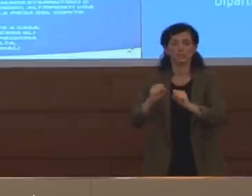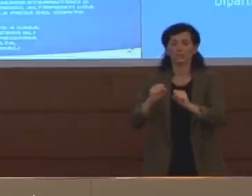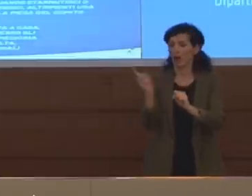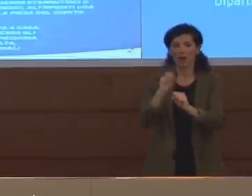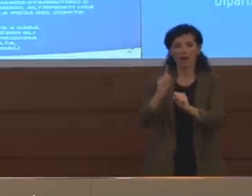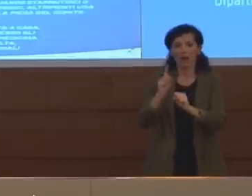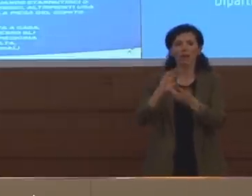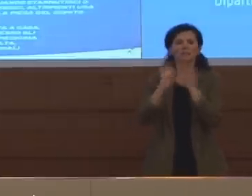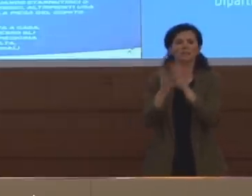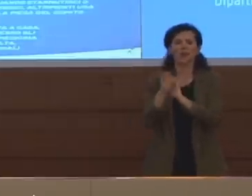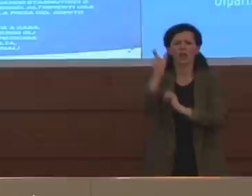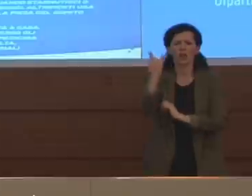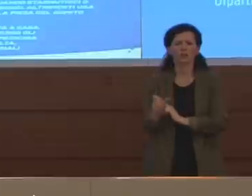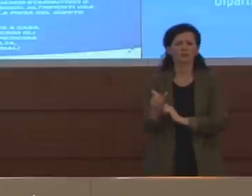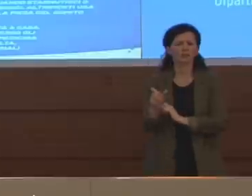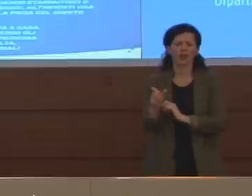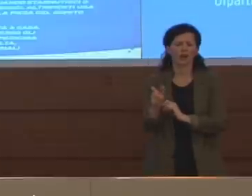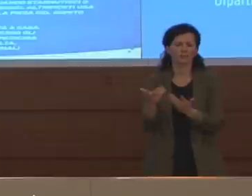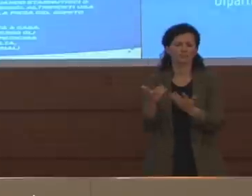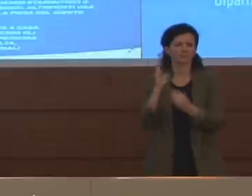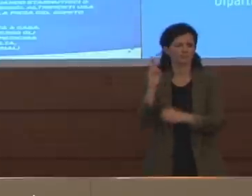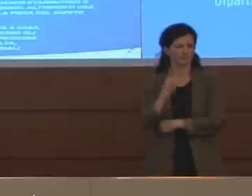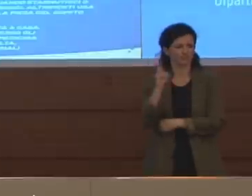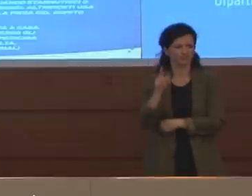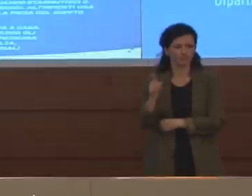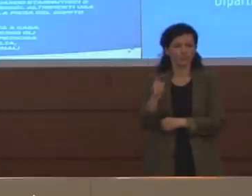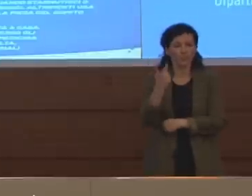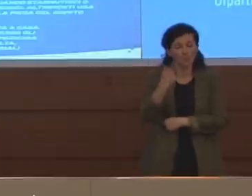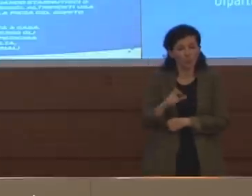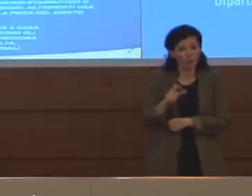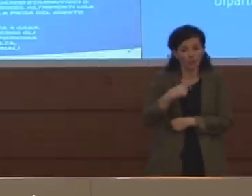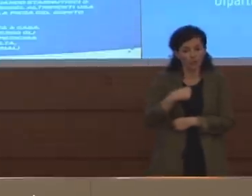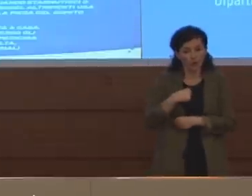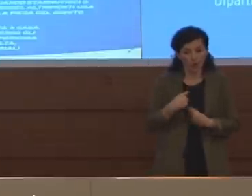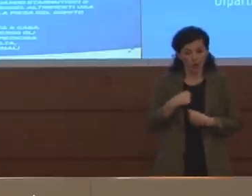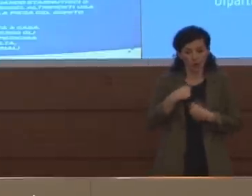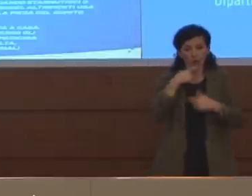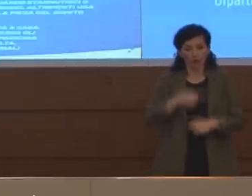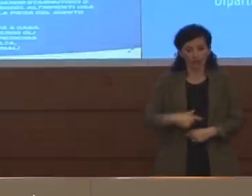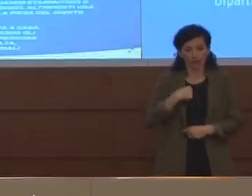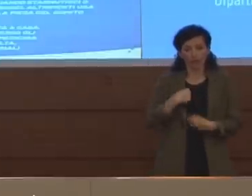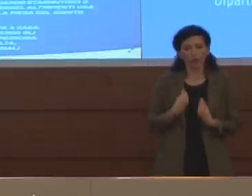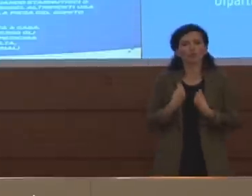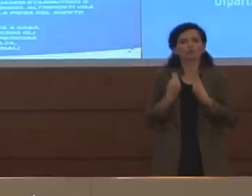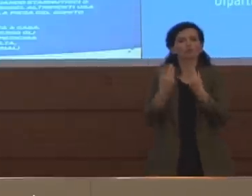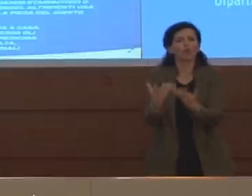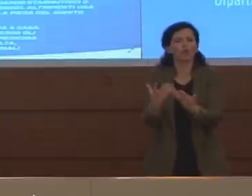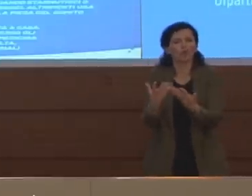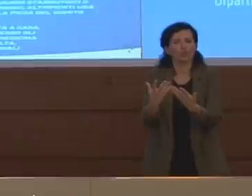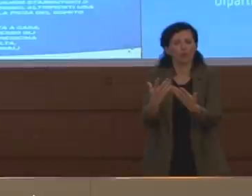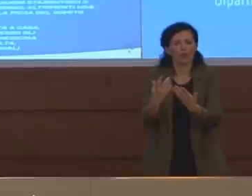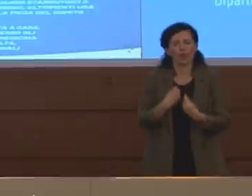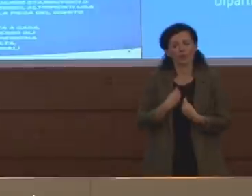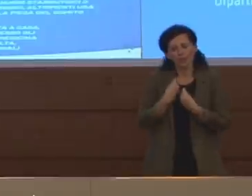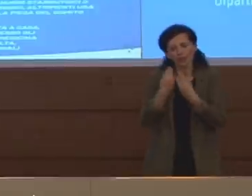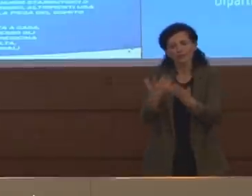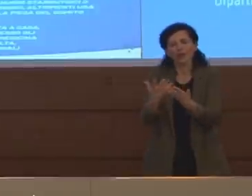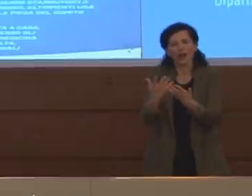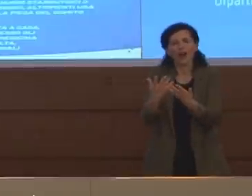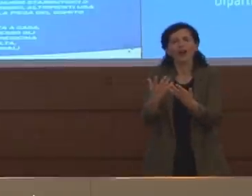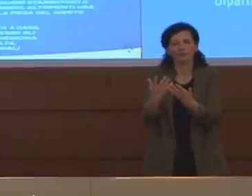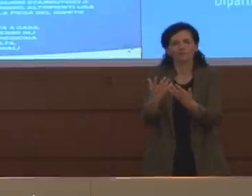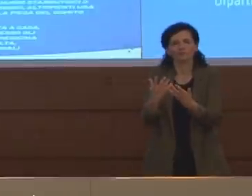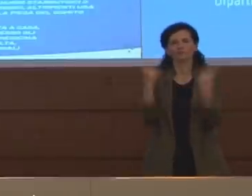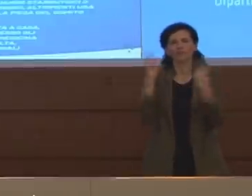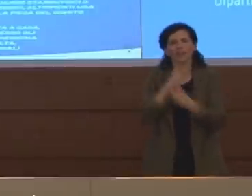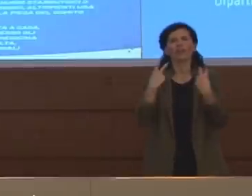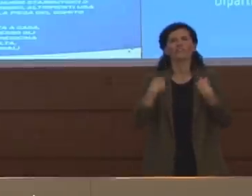solamente donandosi si dà un senso compiuto alla nostra esistenza. Chi non si